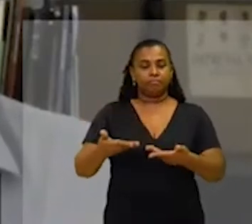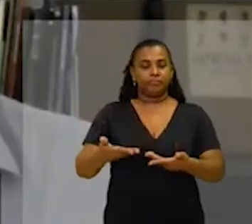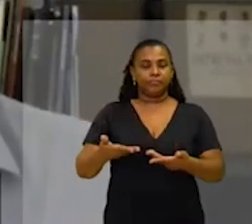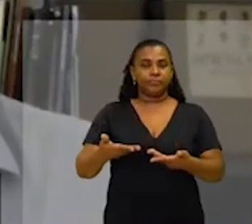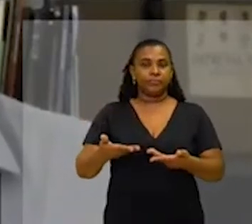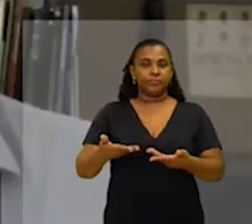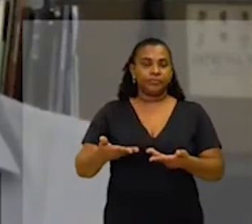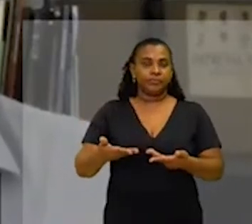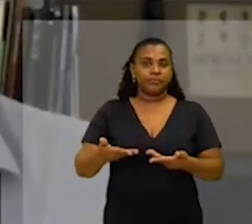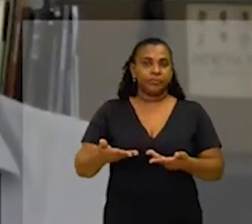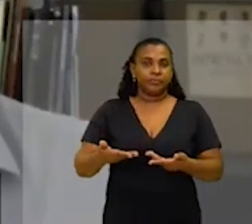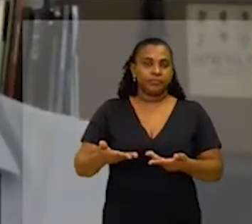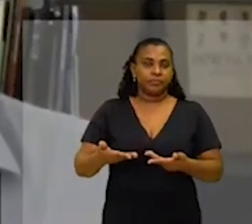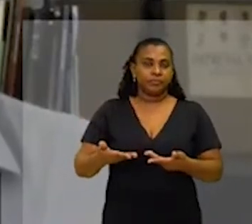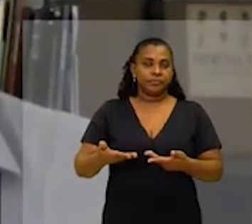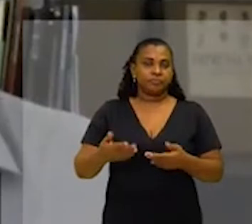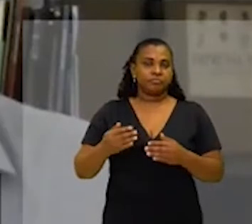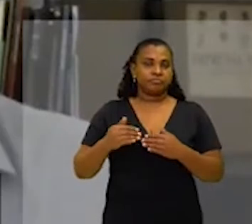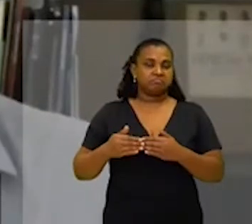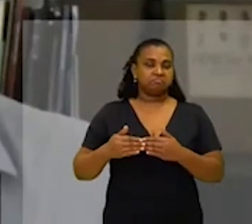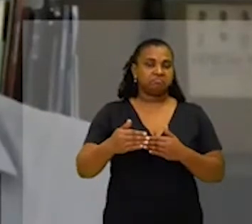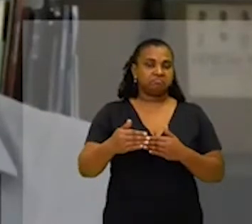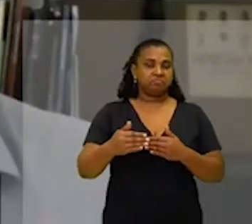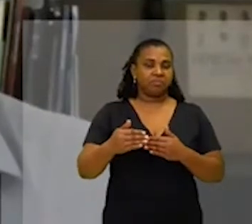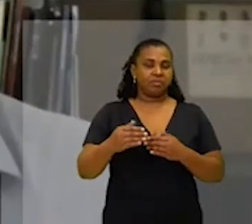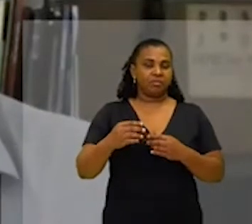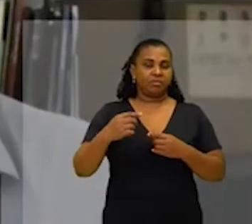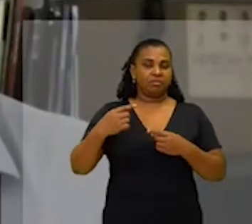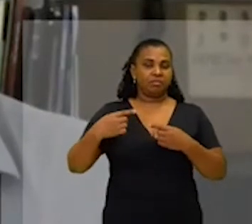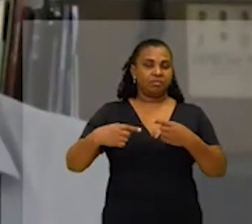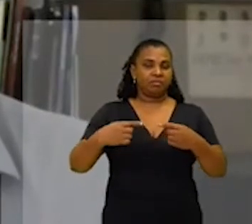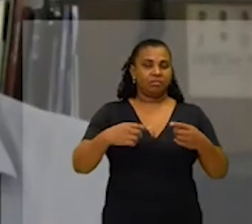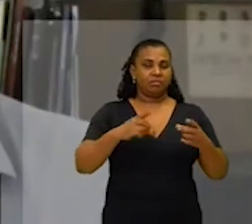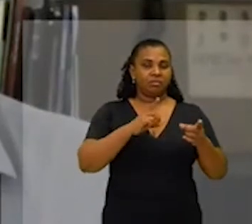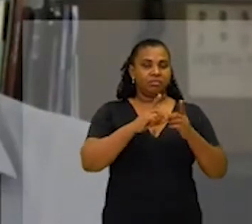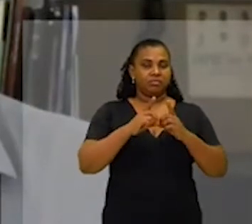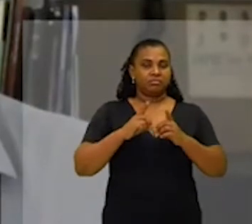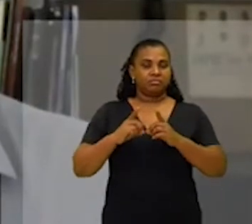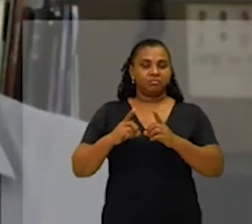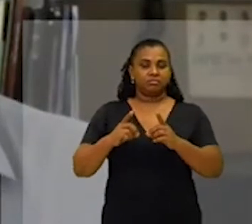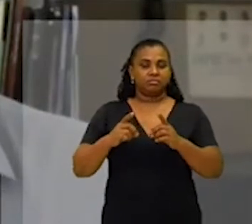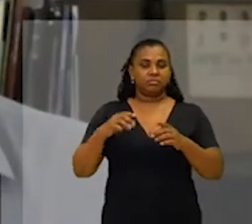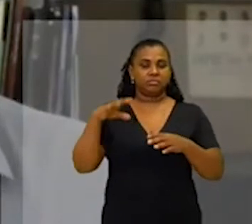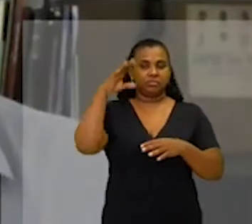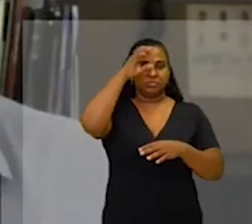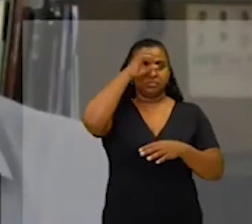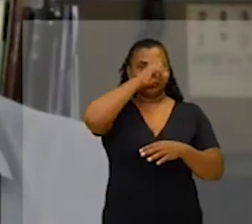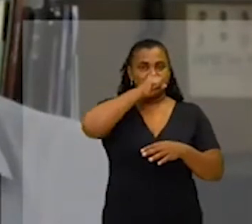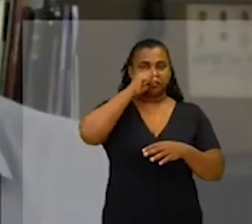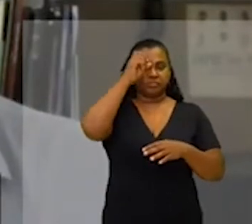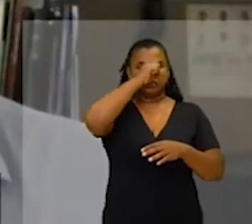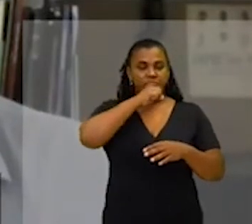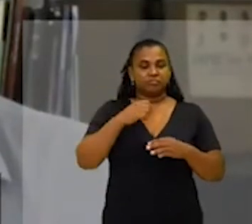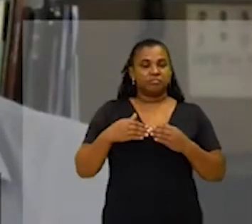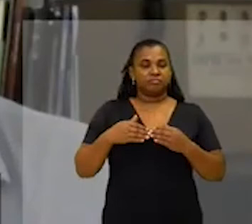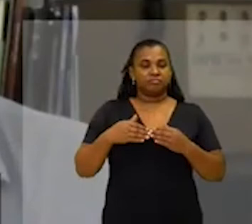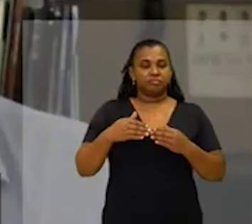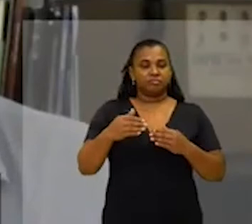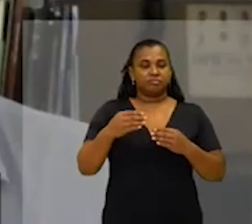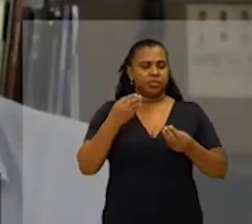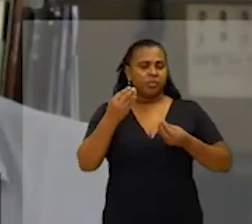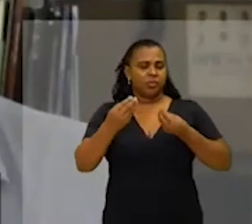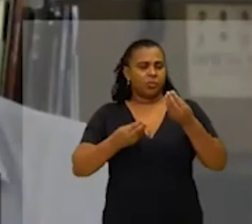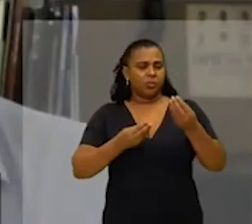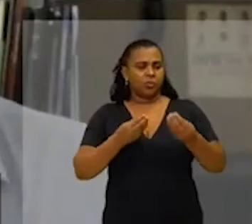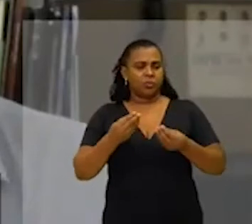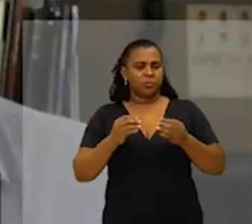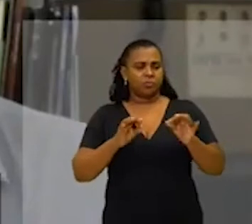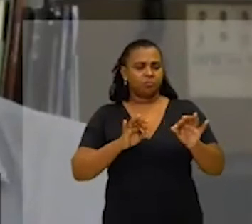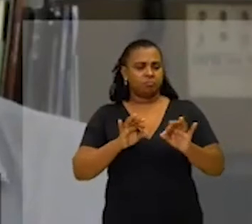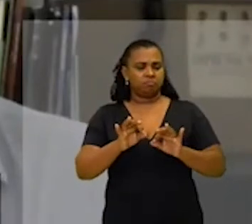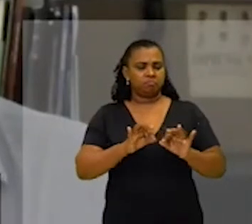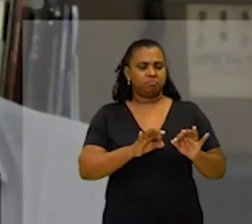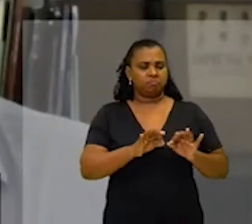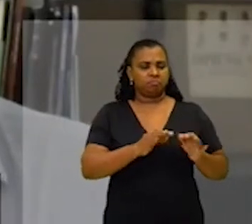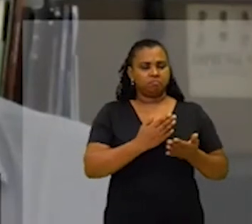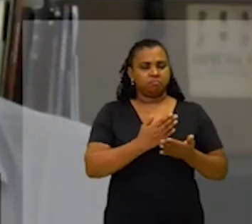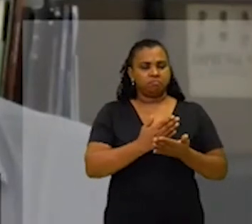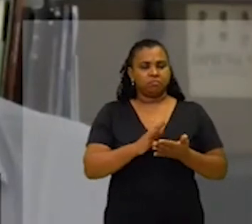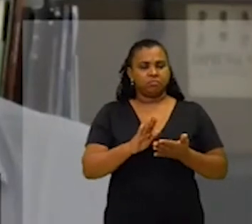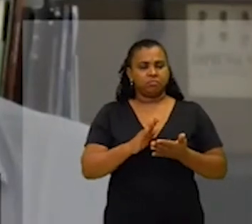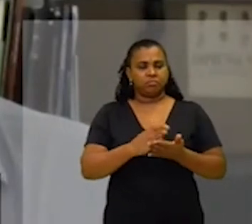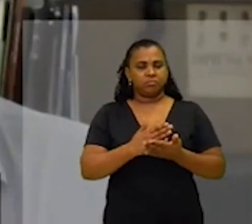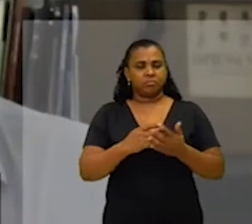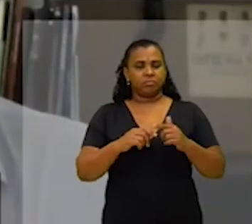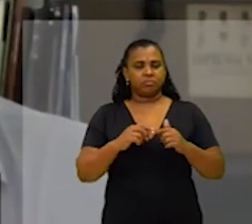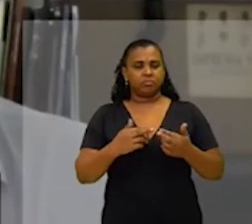desde então temos dialogado Queen aprendido muito com funcionamento de alguns procedimentos da